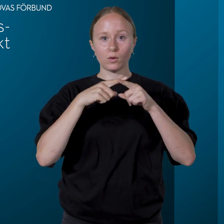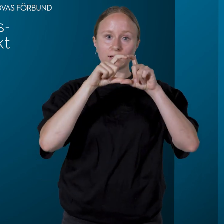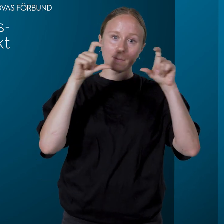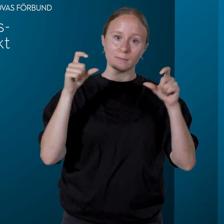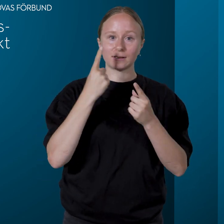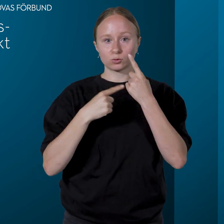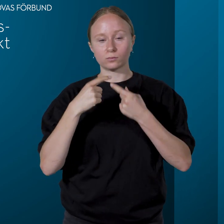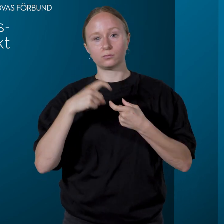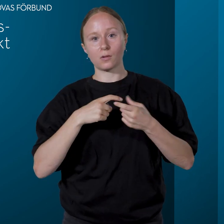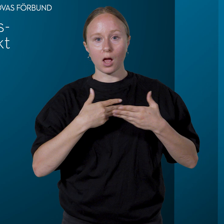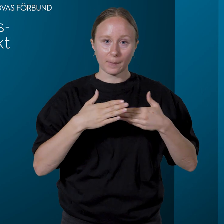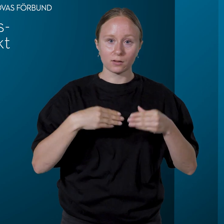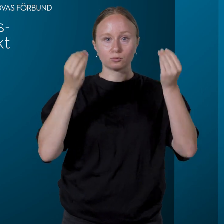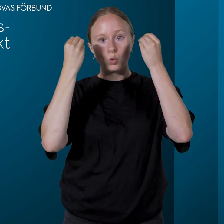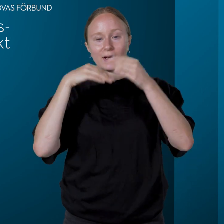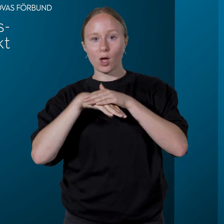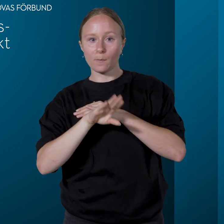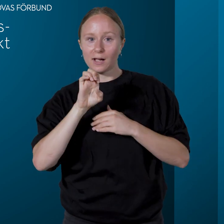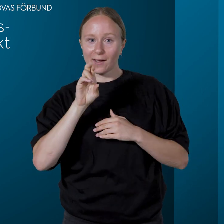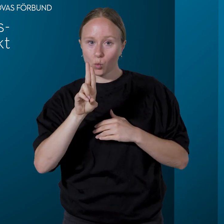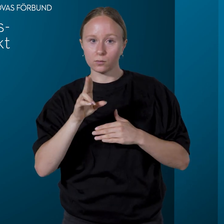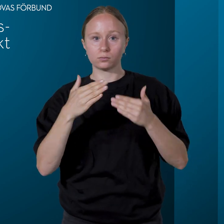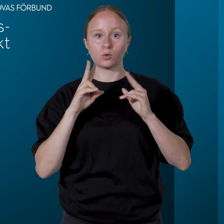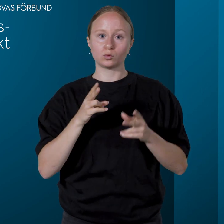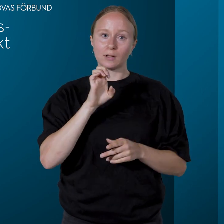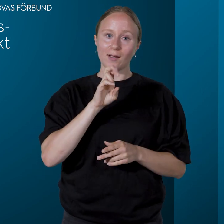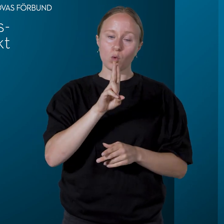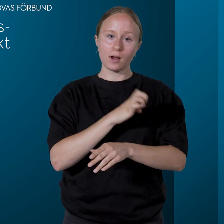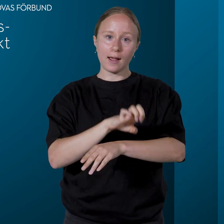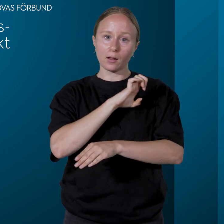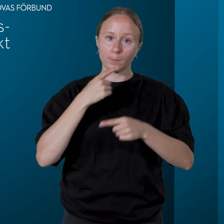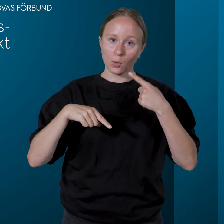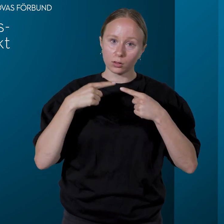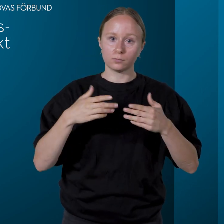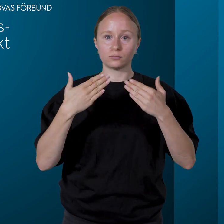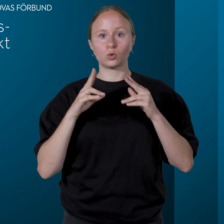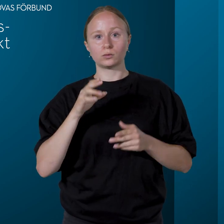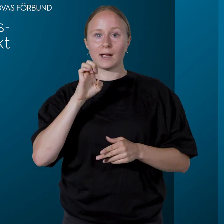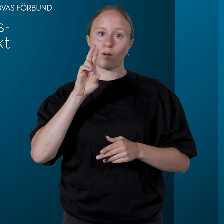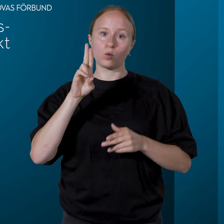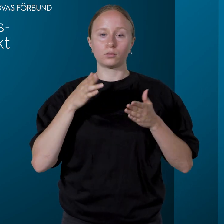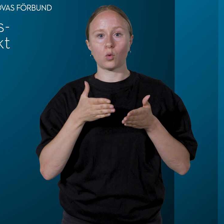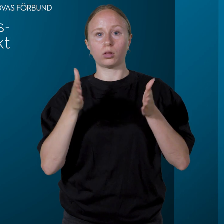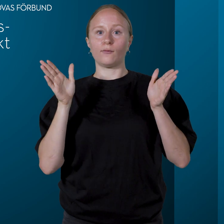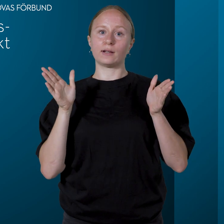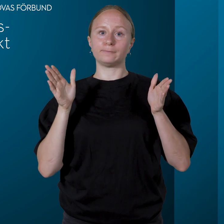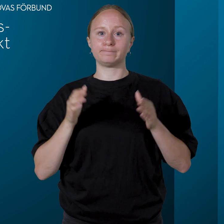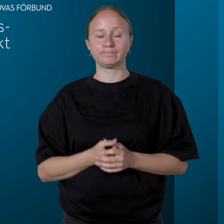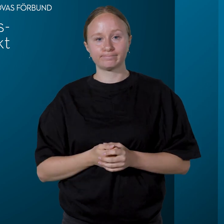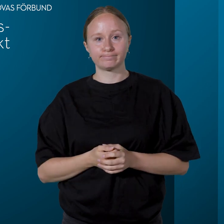där ämnen som arbete och studier inom EU, - s energipolitik samt EU:s utvidgning diskuteras.